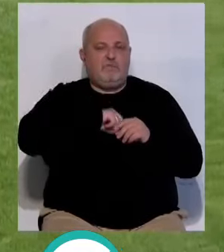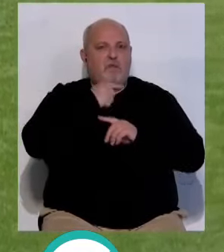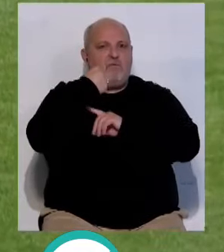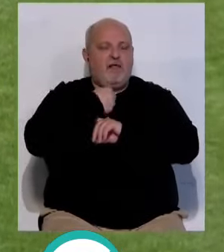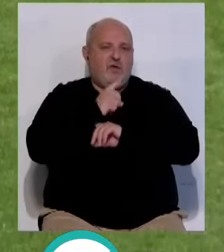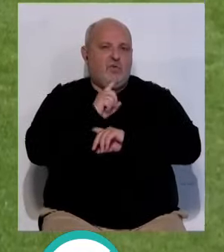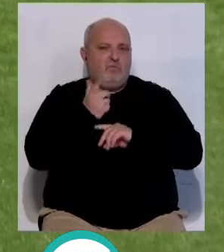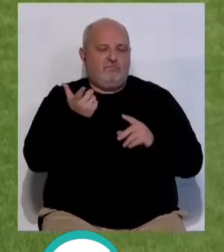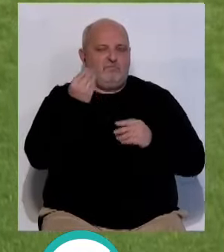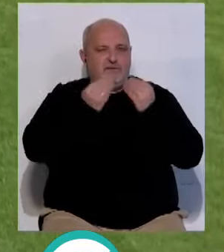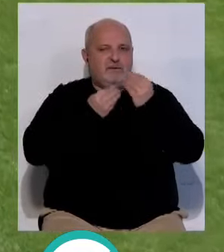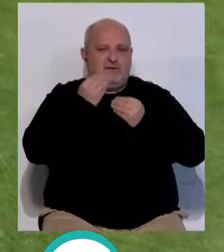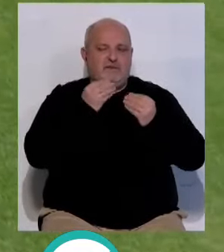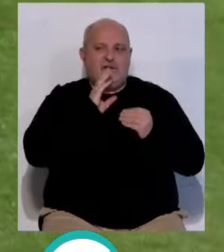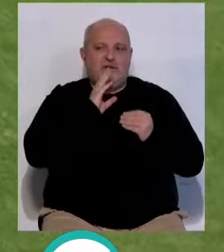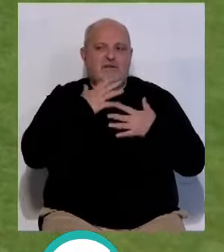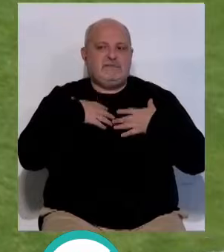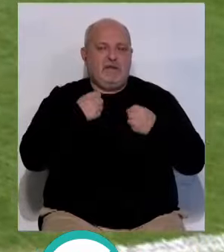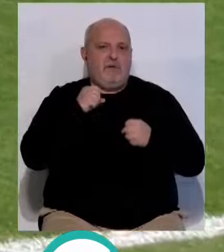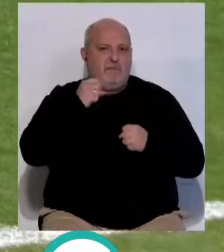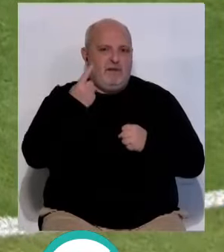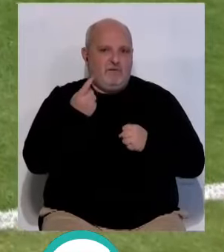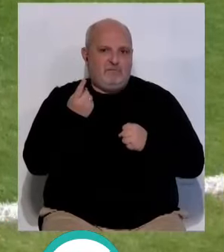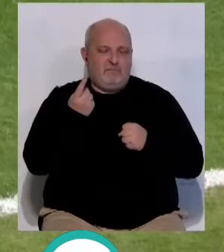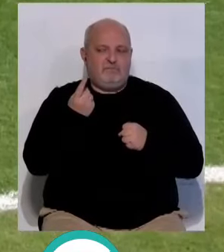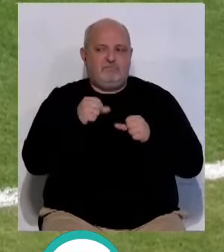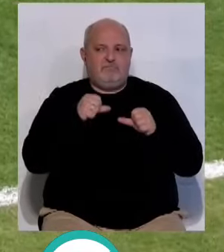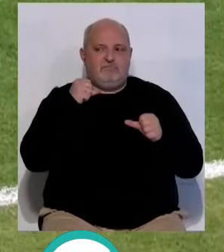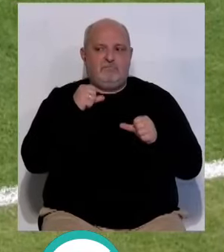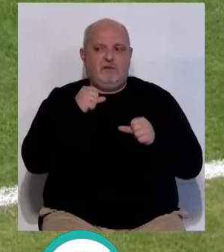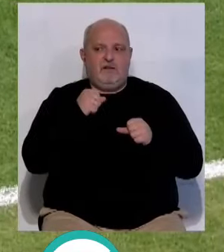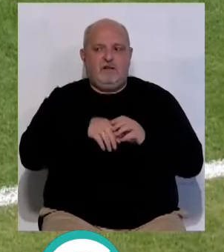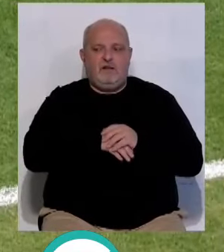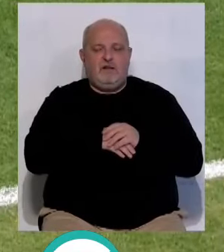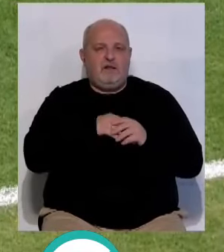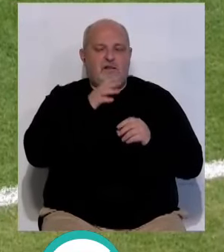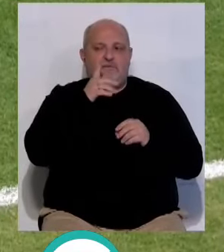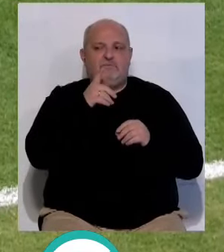oye hay que pensarla en la salud que no ha tenido una una lesión precisamente leve además un abrazo